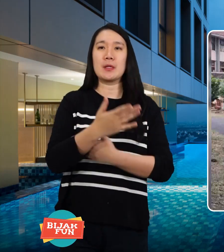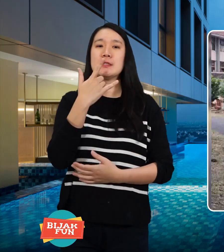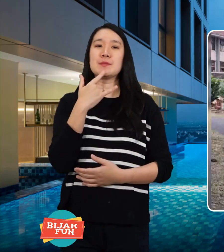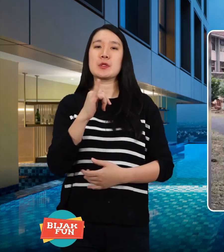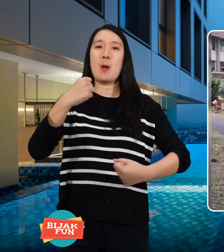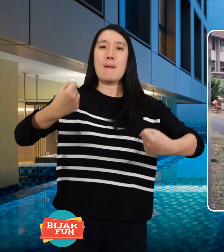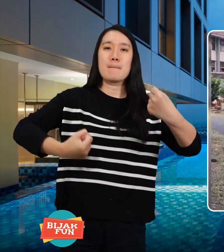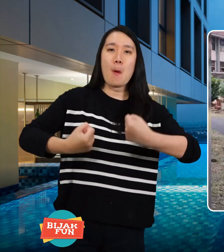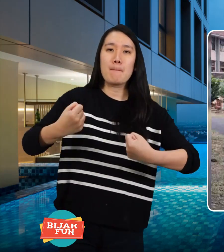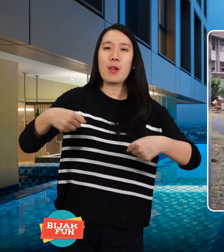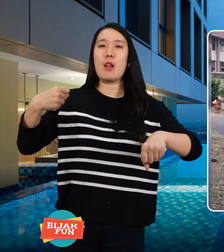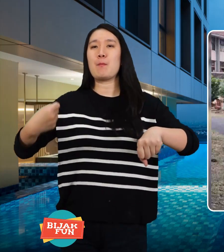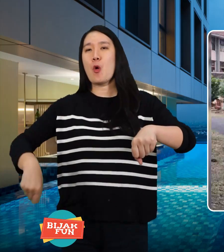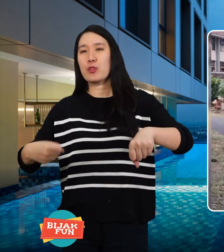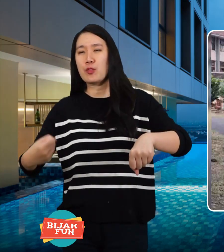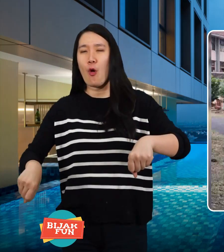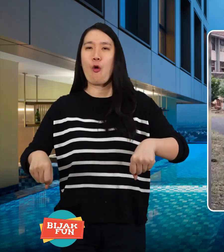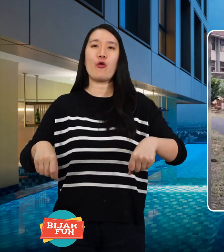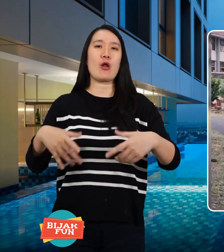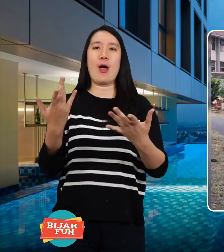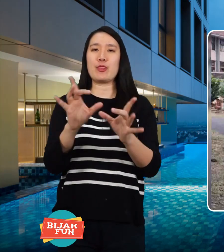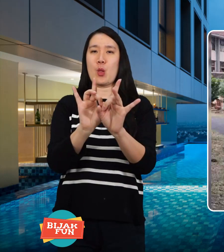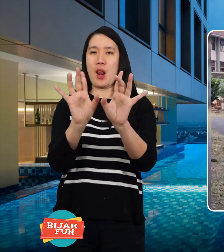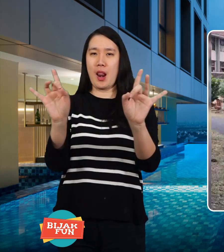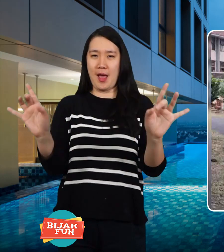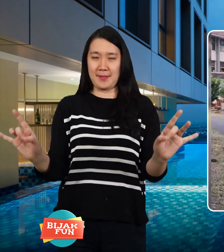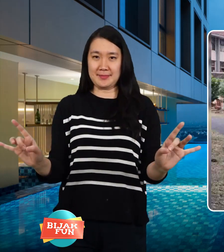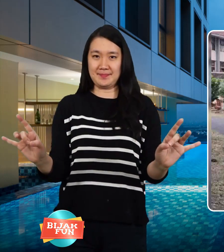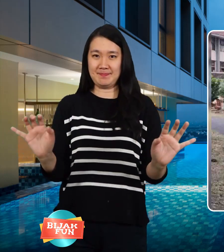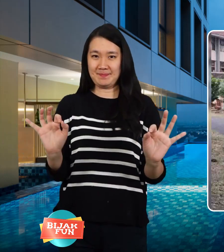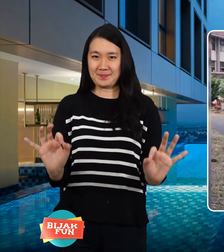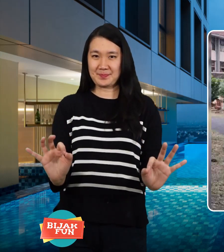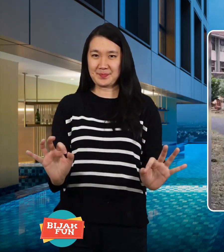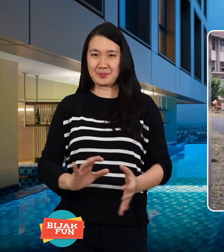mempermudah mobilitas disabilitas seperti mobil, motor atau lainnya.